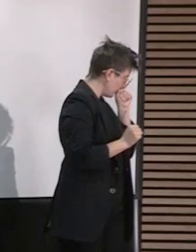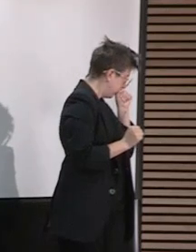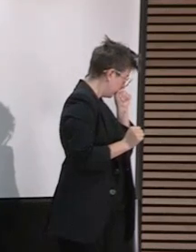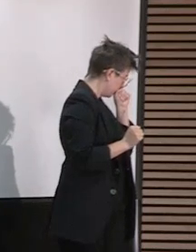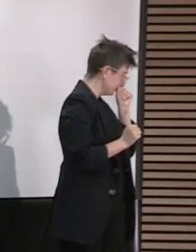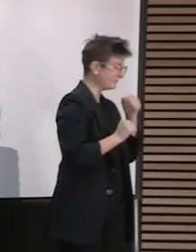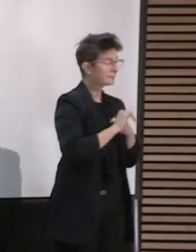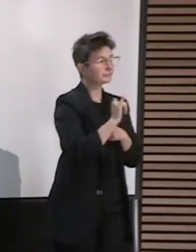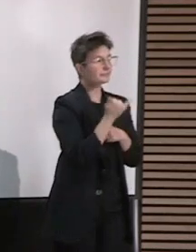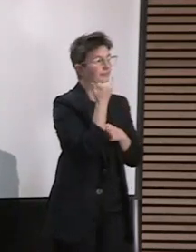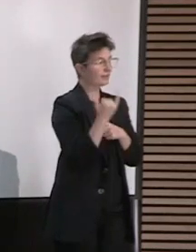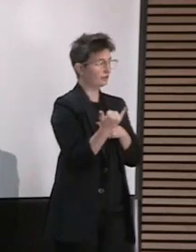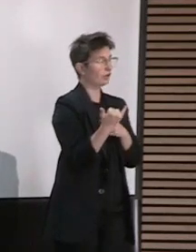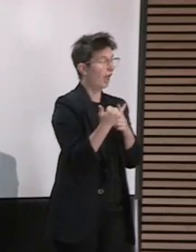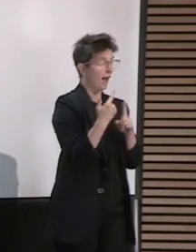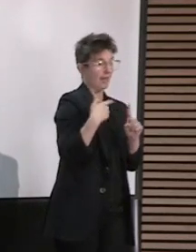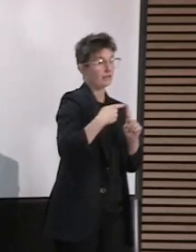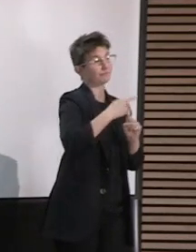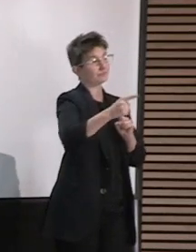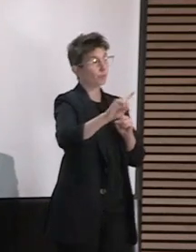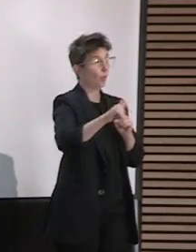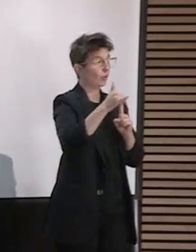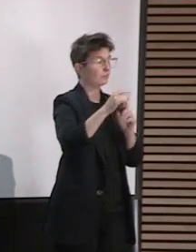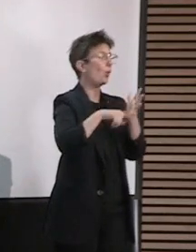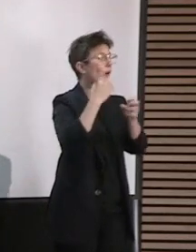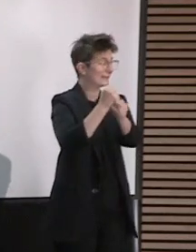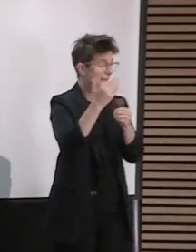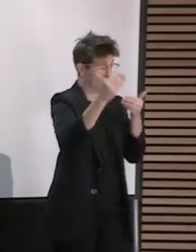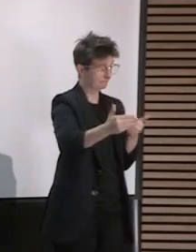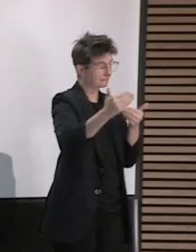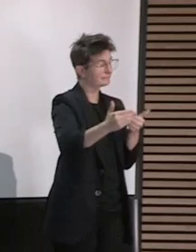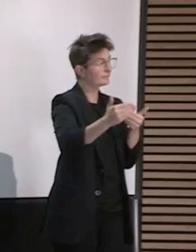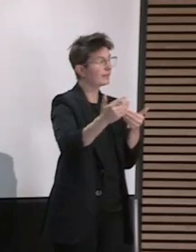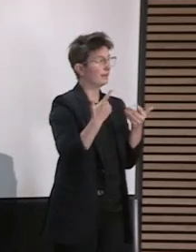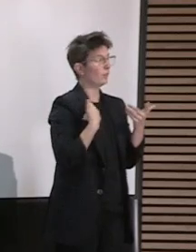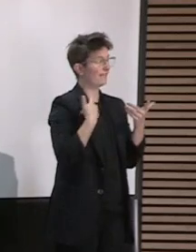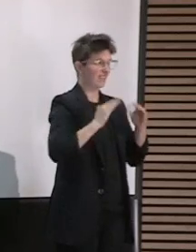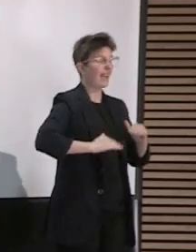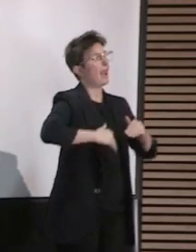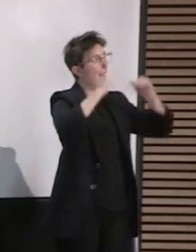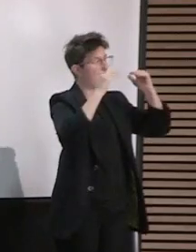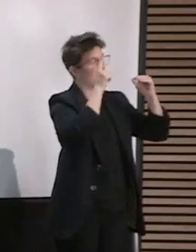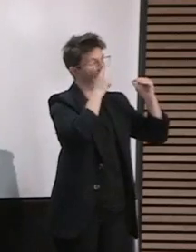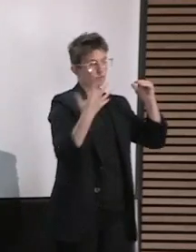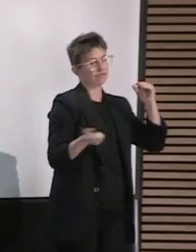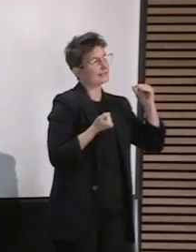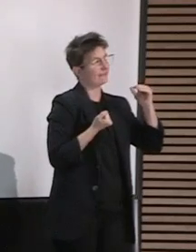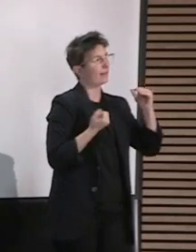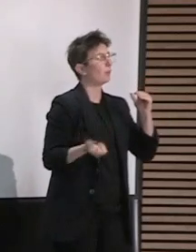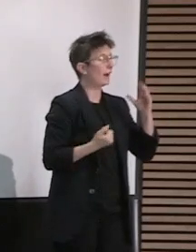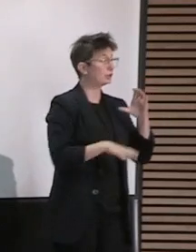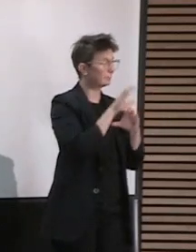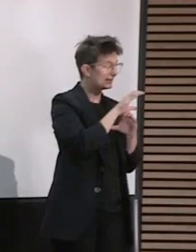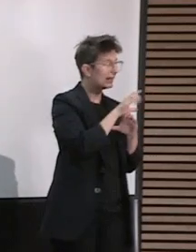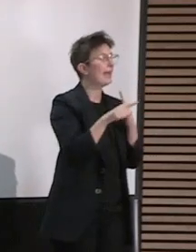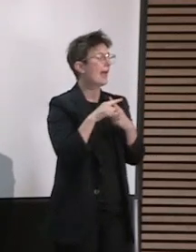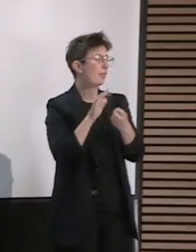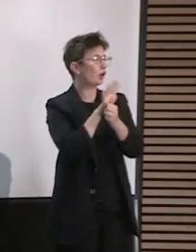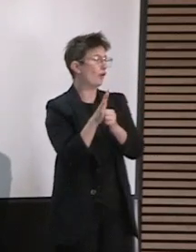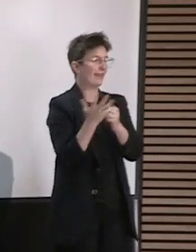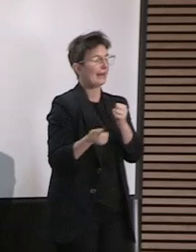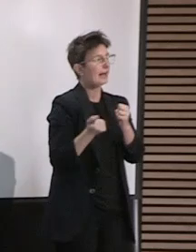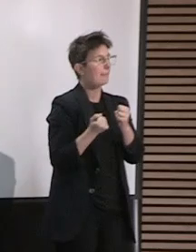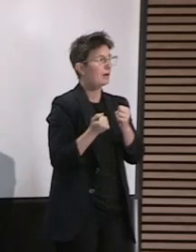COVID me JobSeeker raraunga e